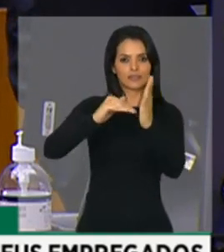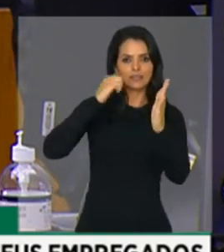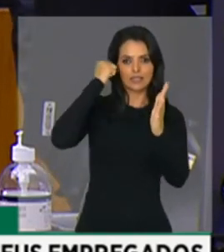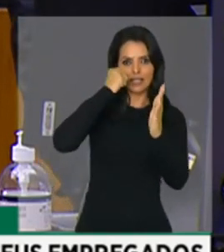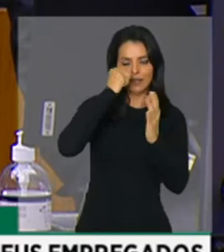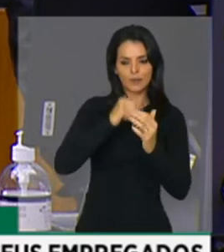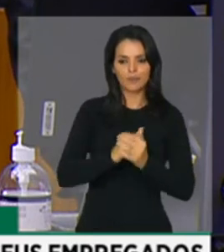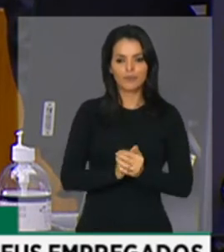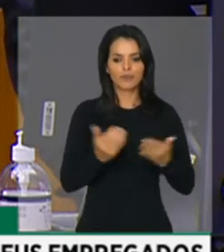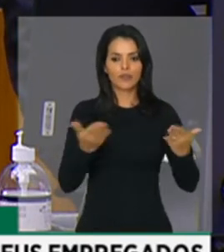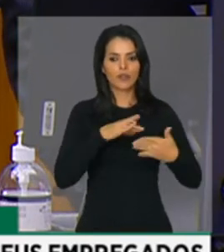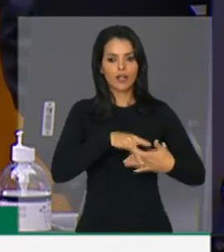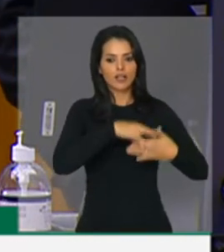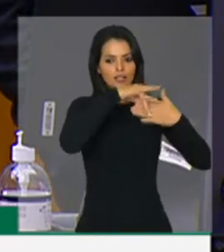LIDERANÇA DA MINORIA, DEPUTADA... JANDIRA FEGHALI.